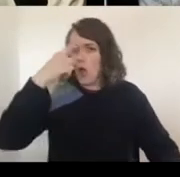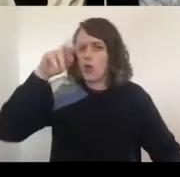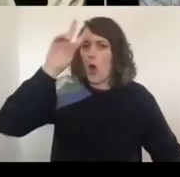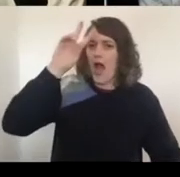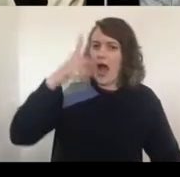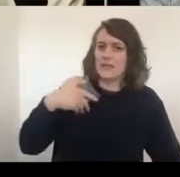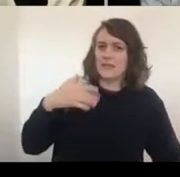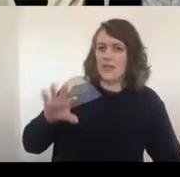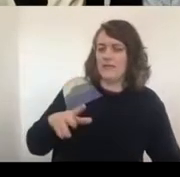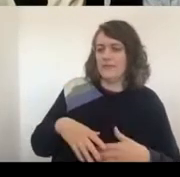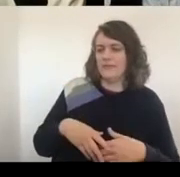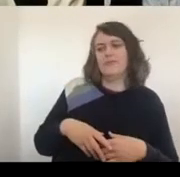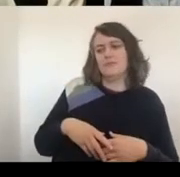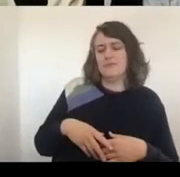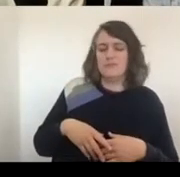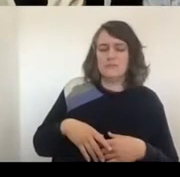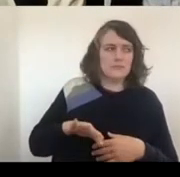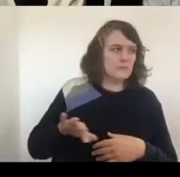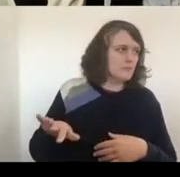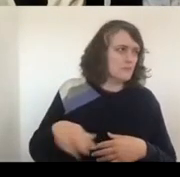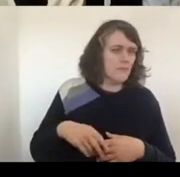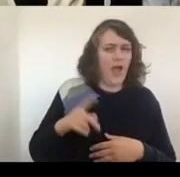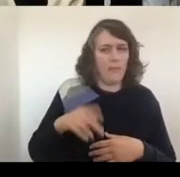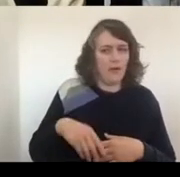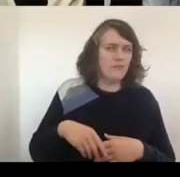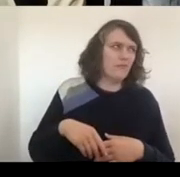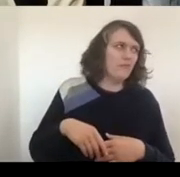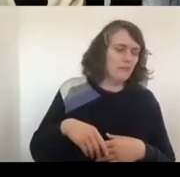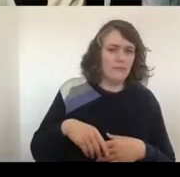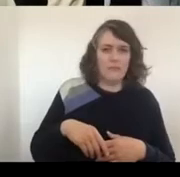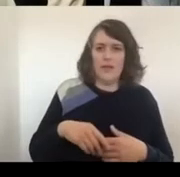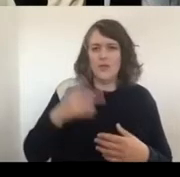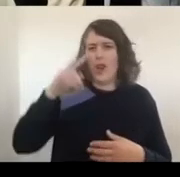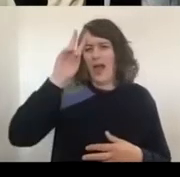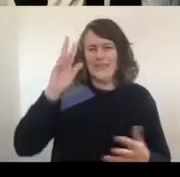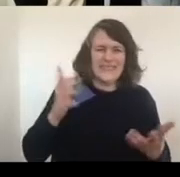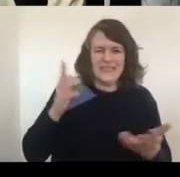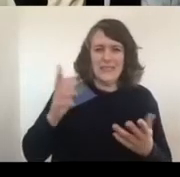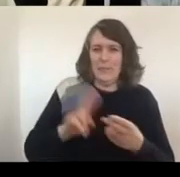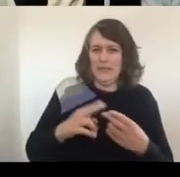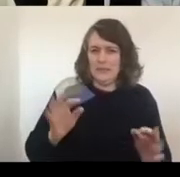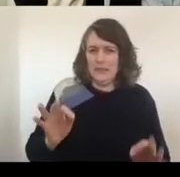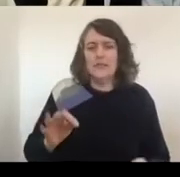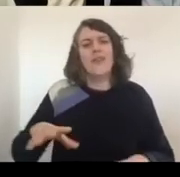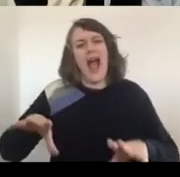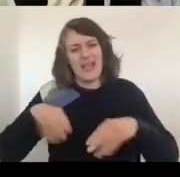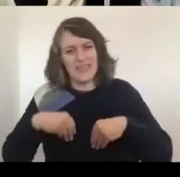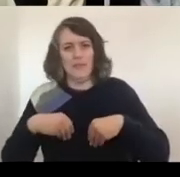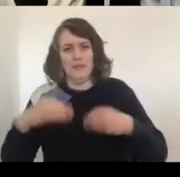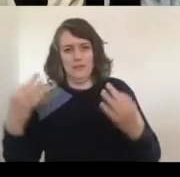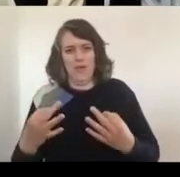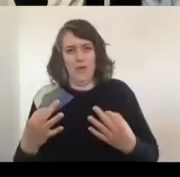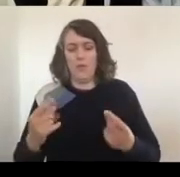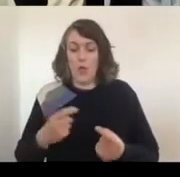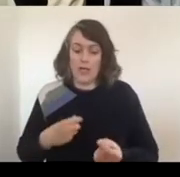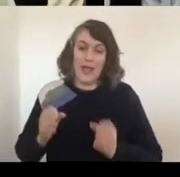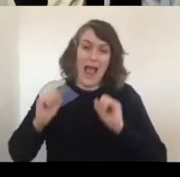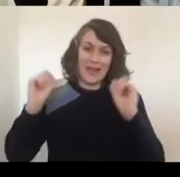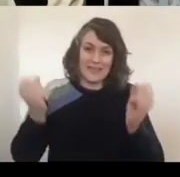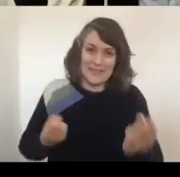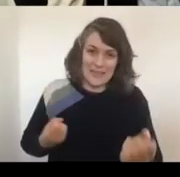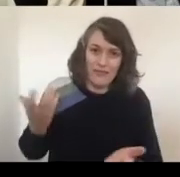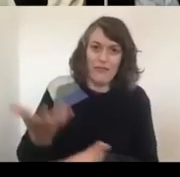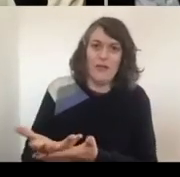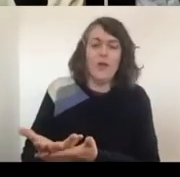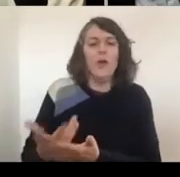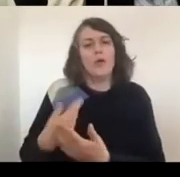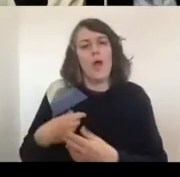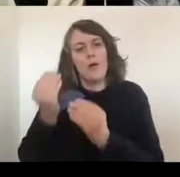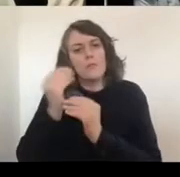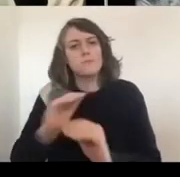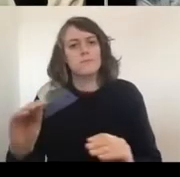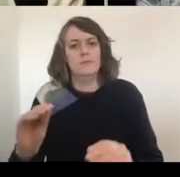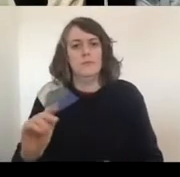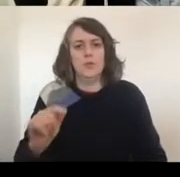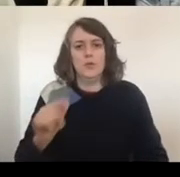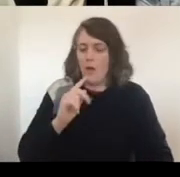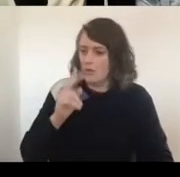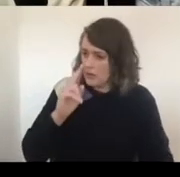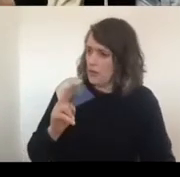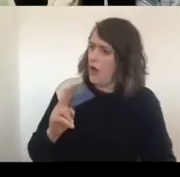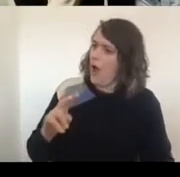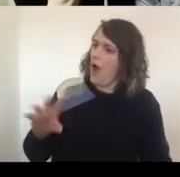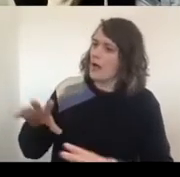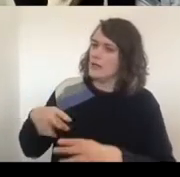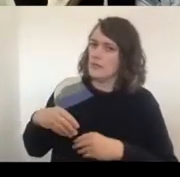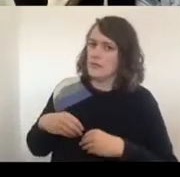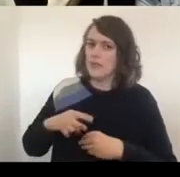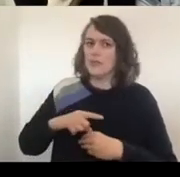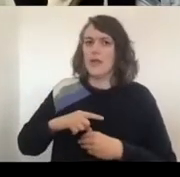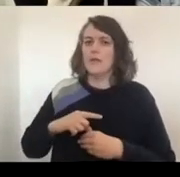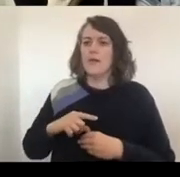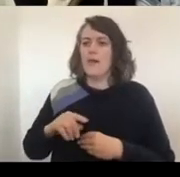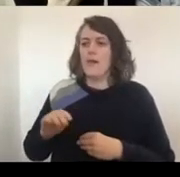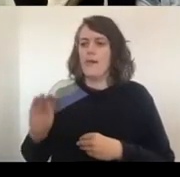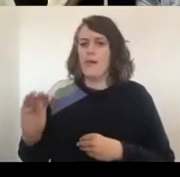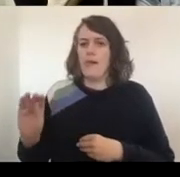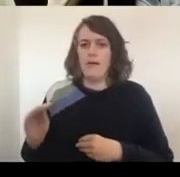und gleichzeitig aber auch des sich mitteilens der eigenen Anliegen. Toleranz ist ein Begriff,